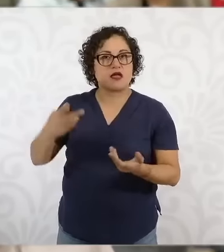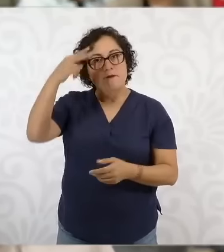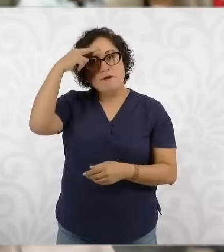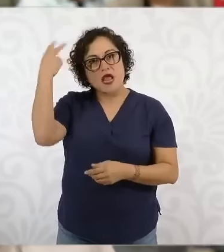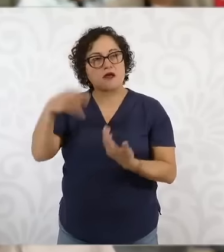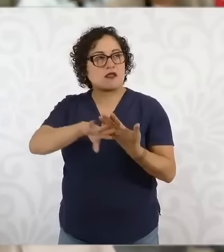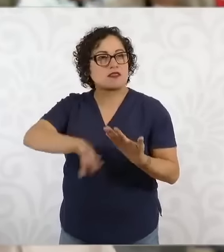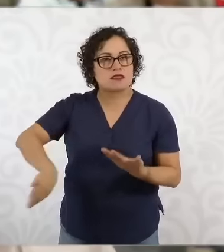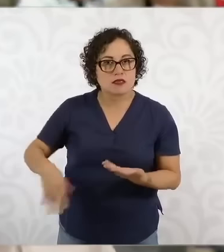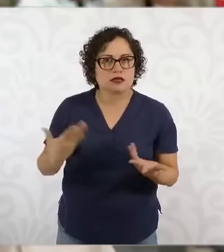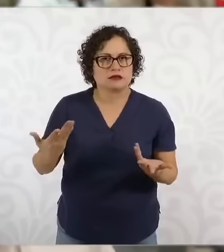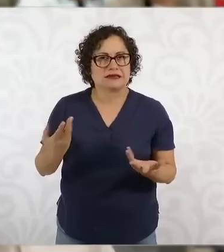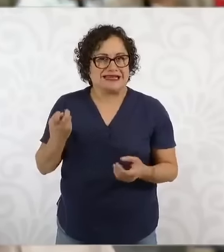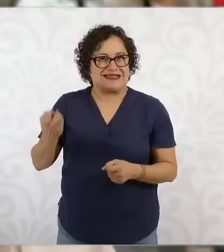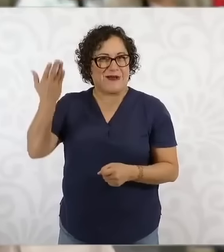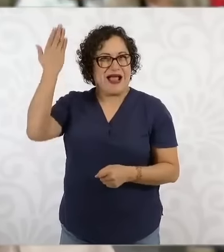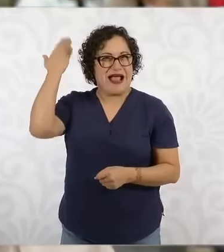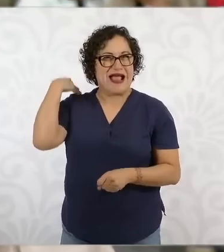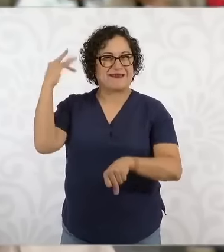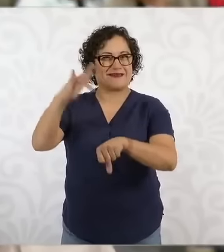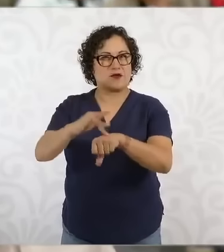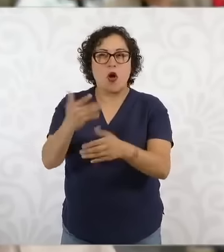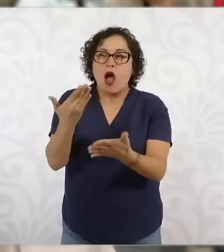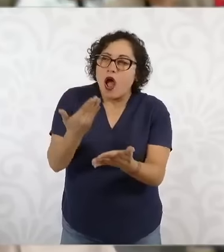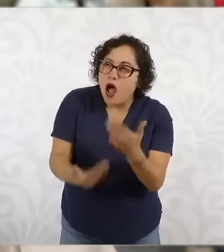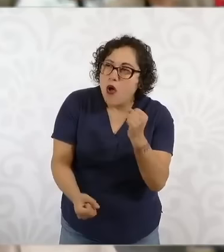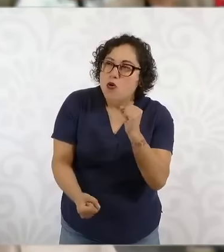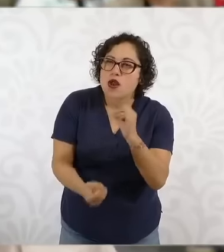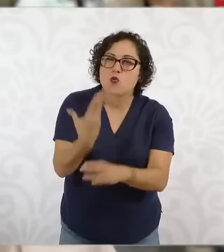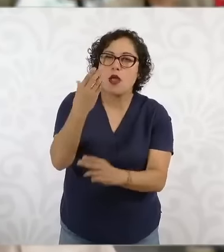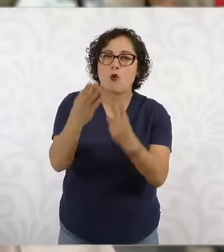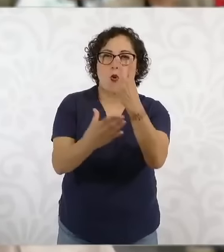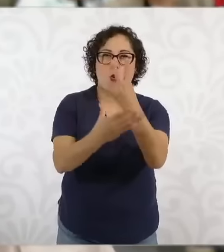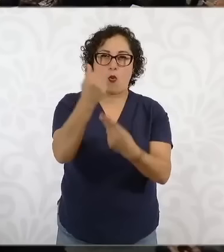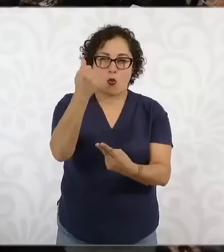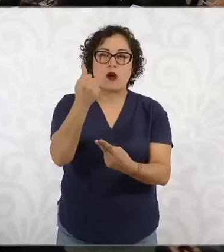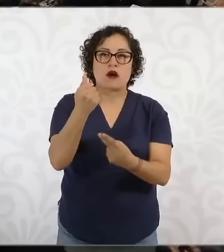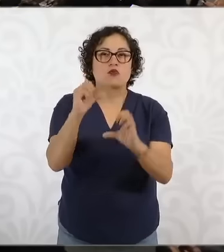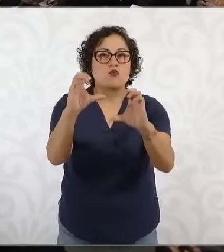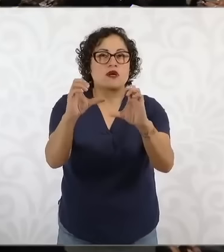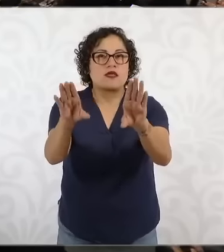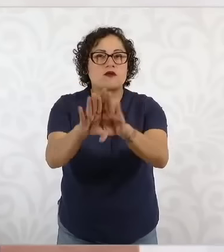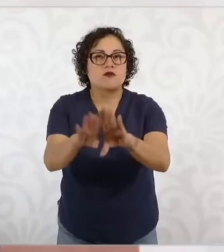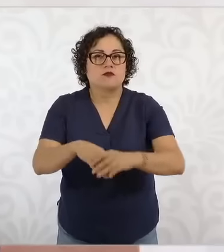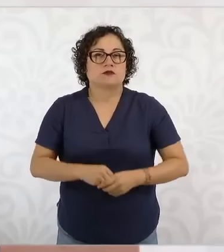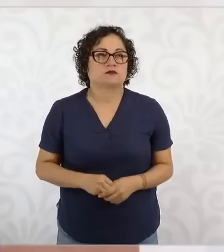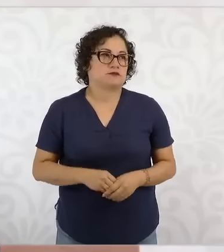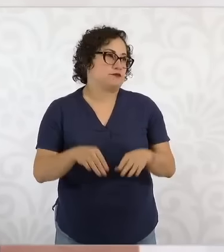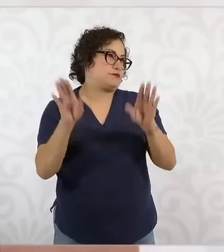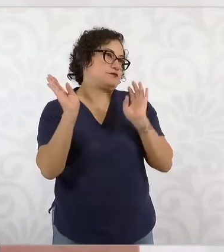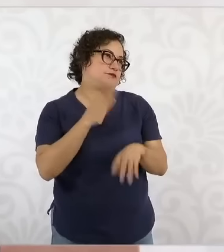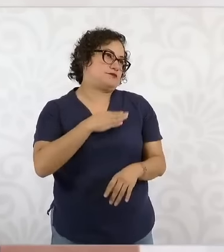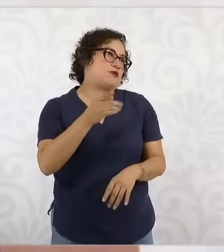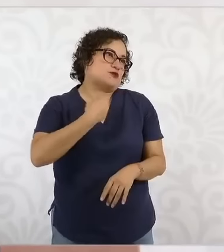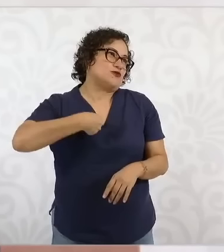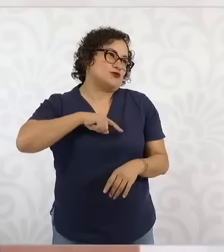hacerle para que esto no vuelva a pasar? No, pues es que nosotros no somos calderos, [risas] o sea,